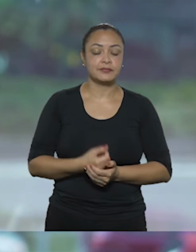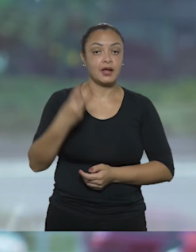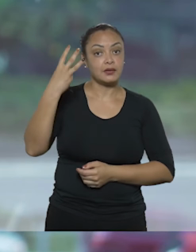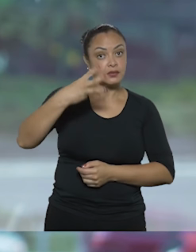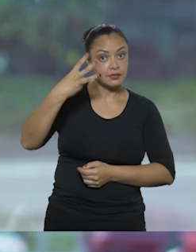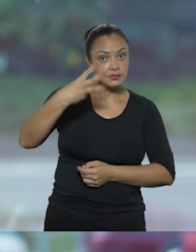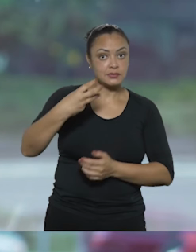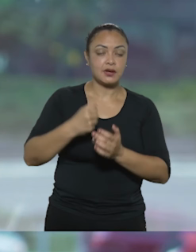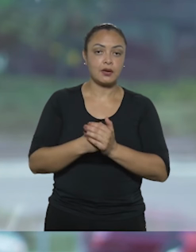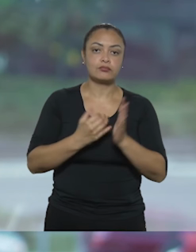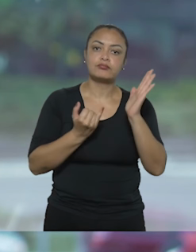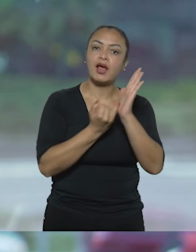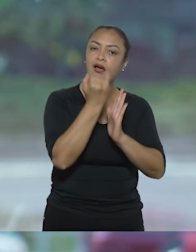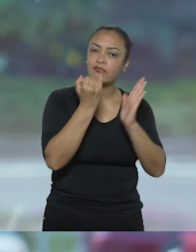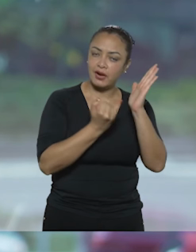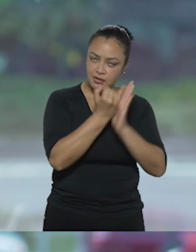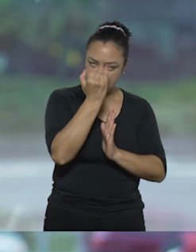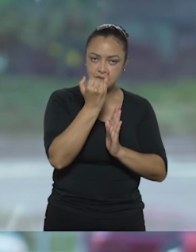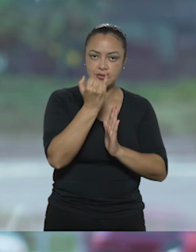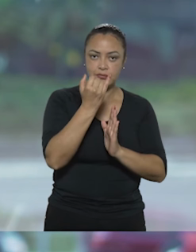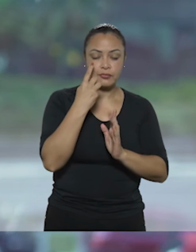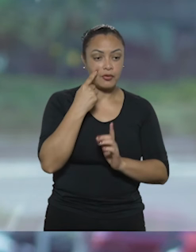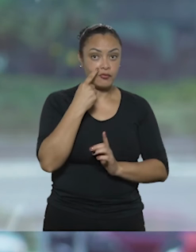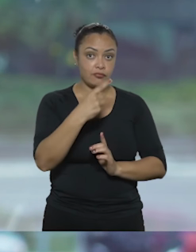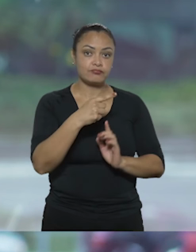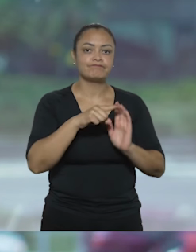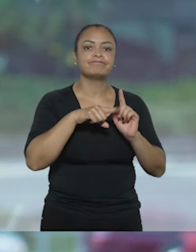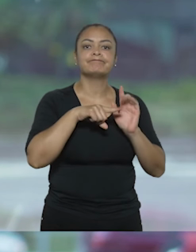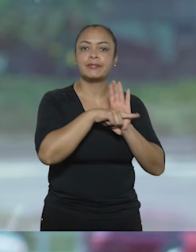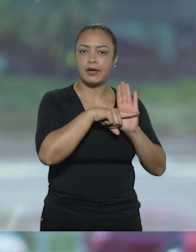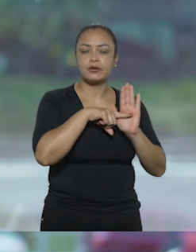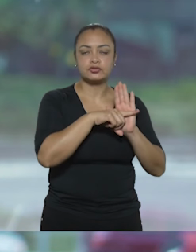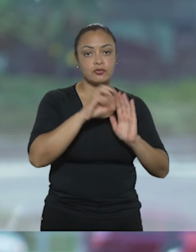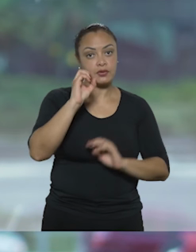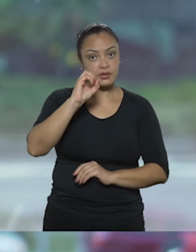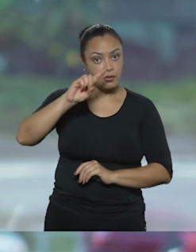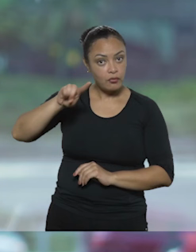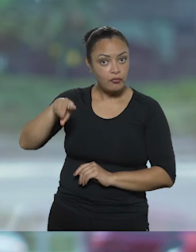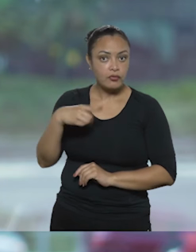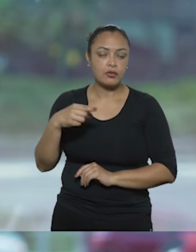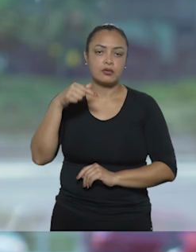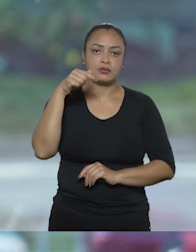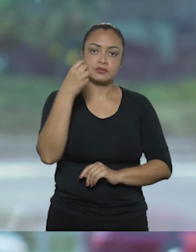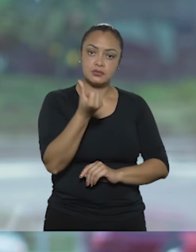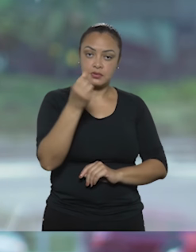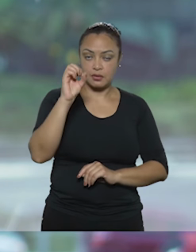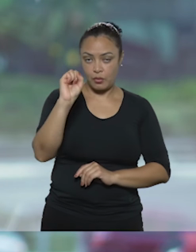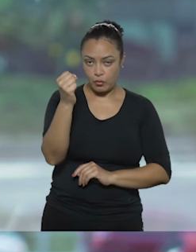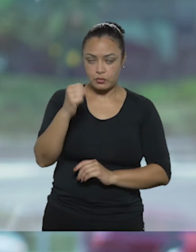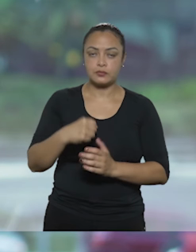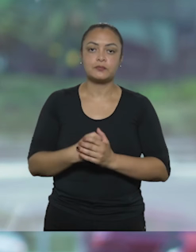Terceiro ponto, a inflação medida pelo IPCA foi negativa em 0,68% em julho, devido ao